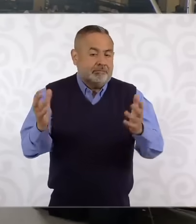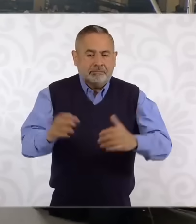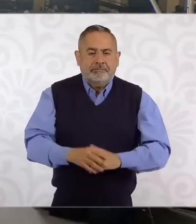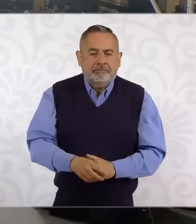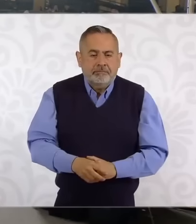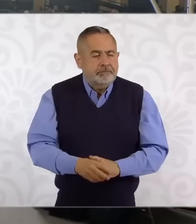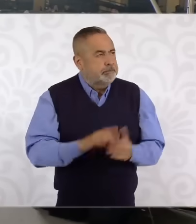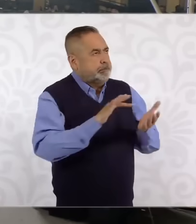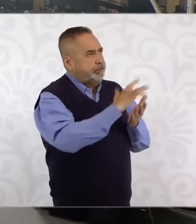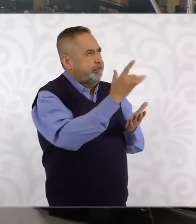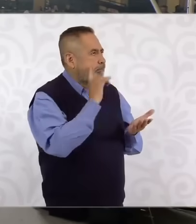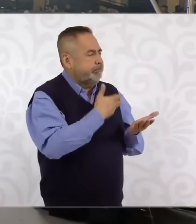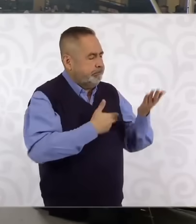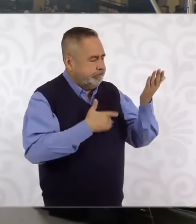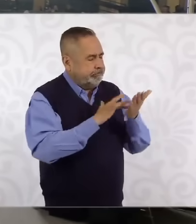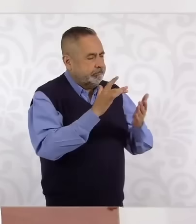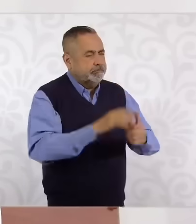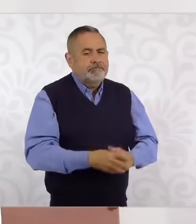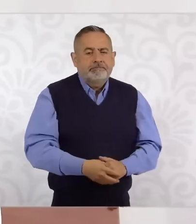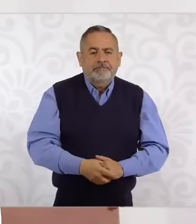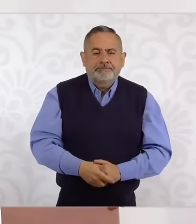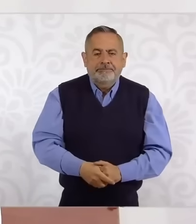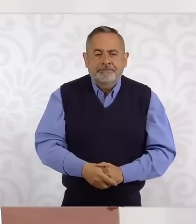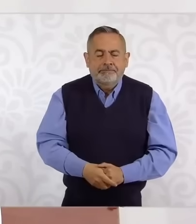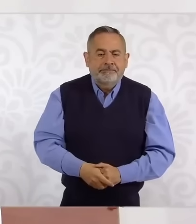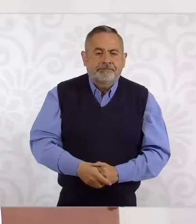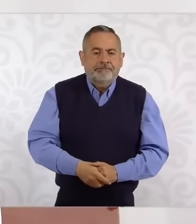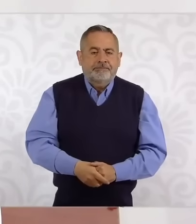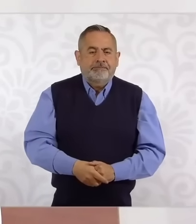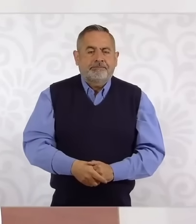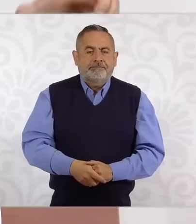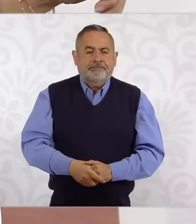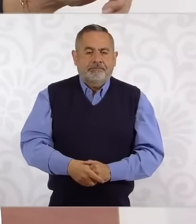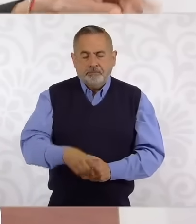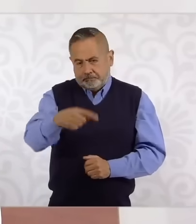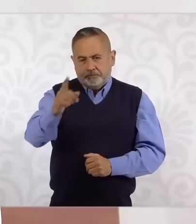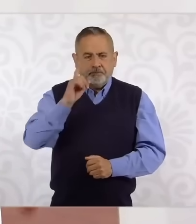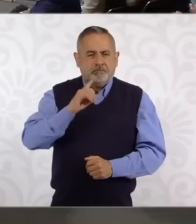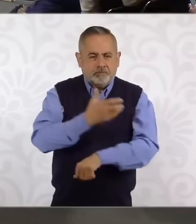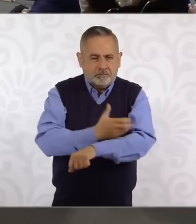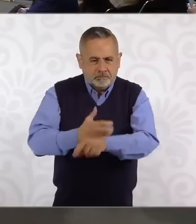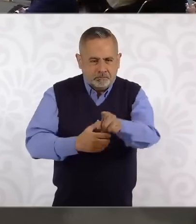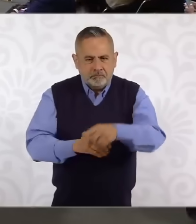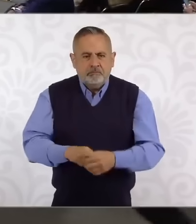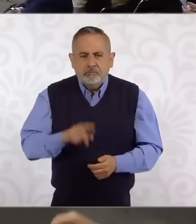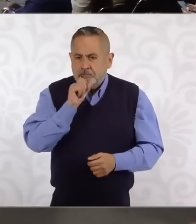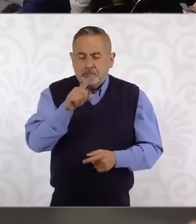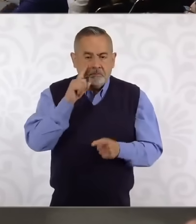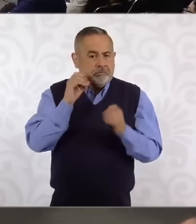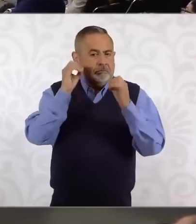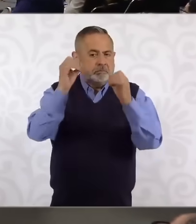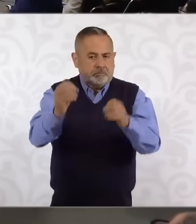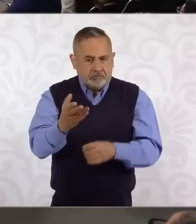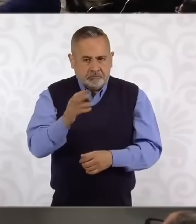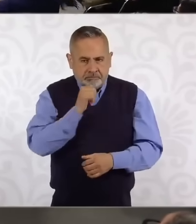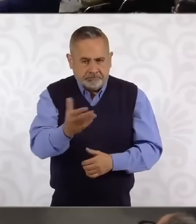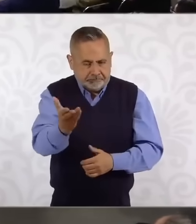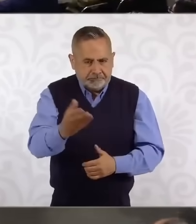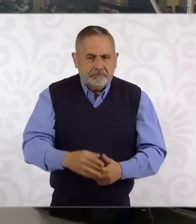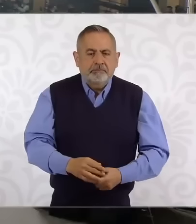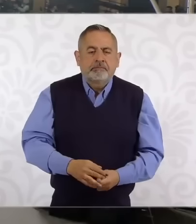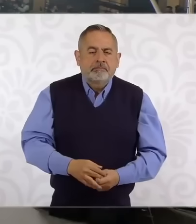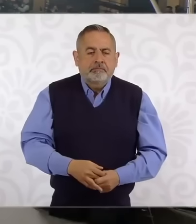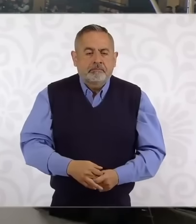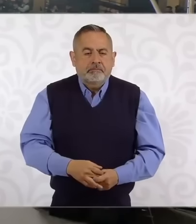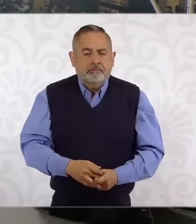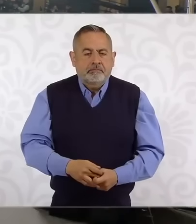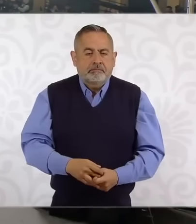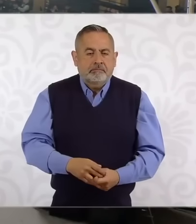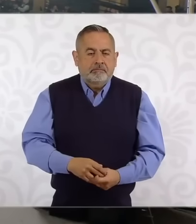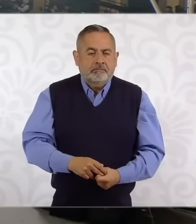Gracias, presidente. Vamos eh a ver la compañera que hace también como un mes que no preguntas.